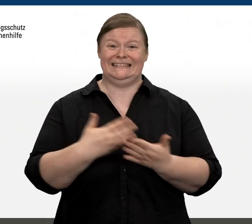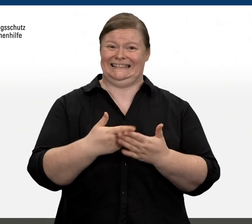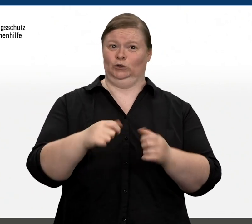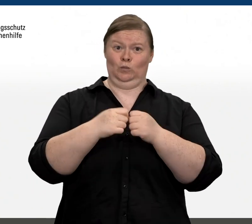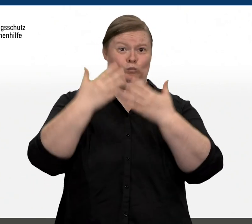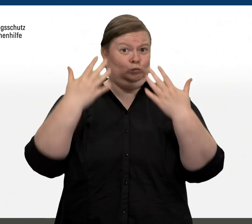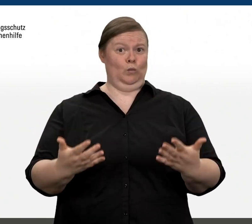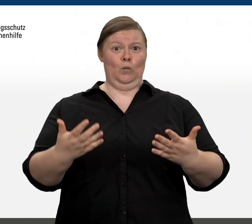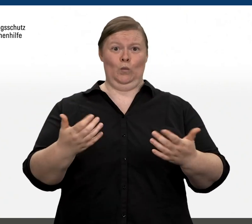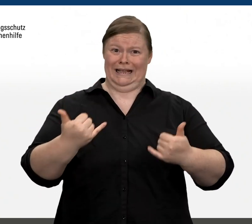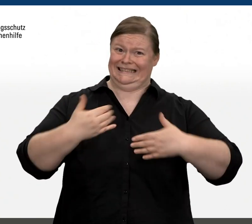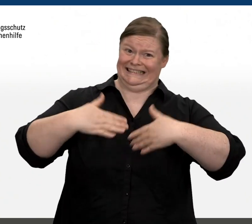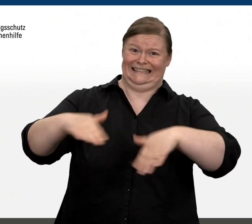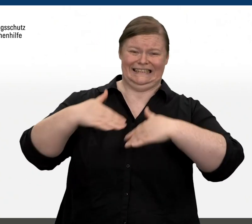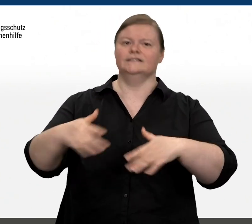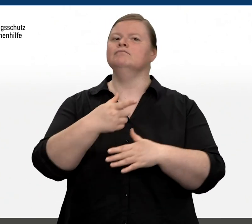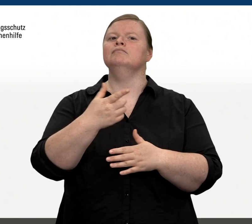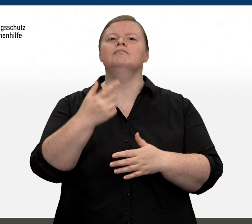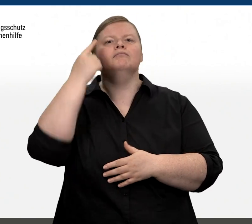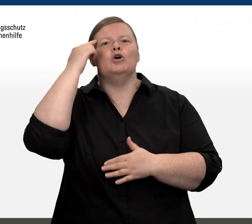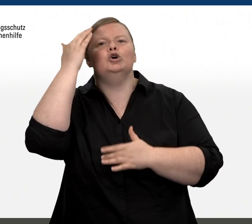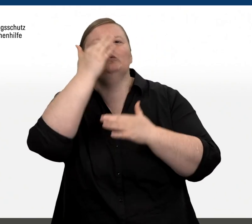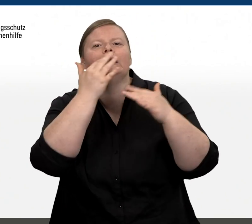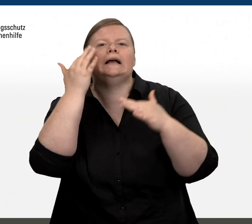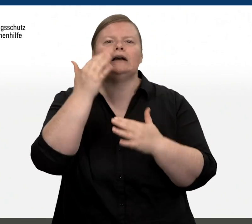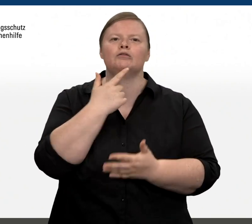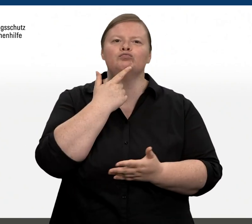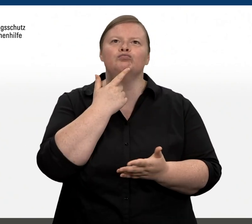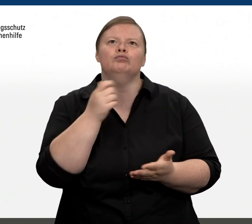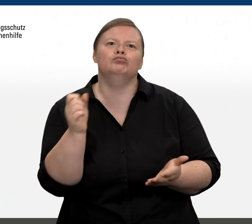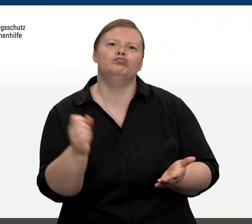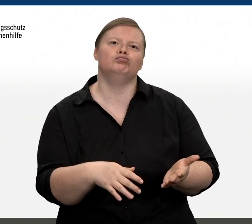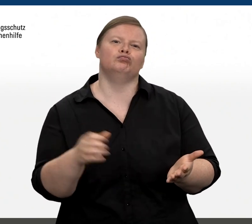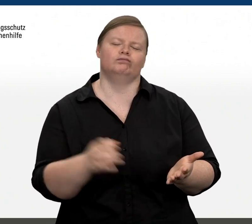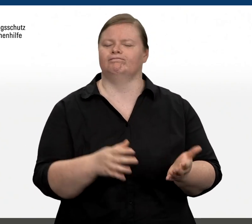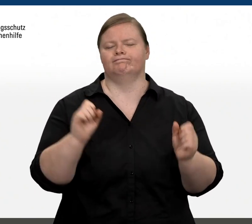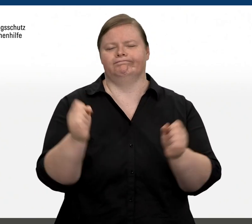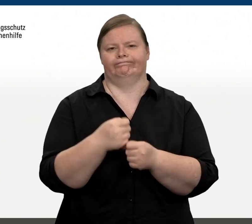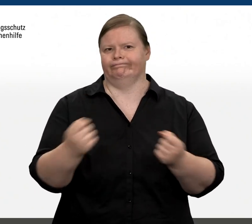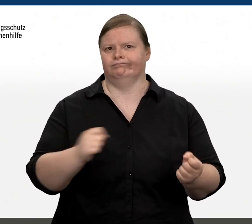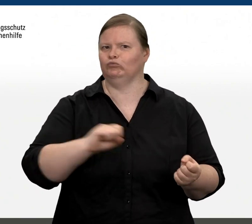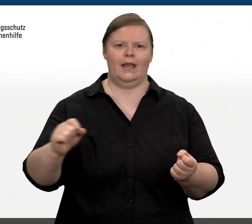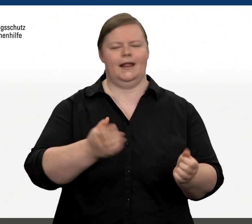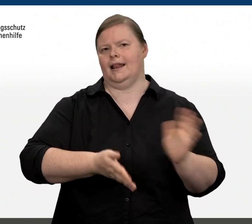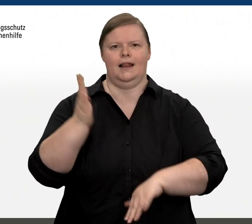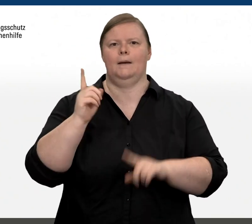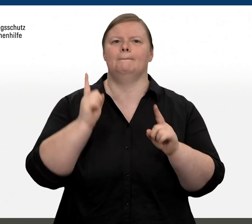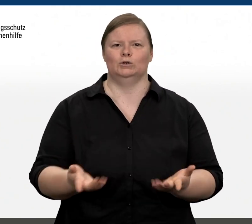Jetzt können Sie nicht lange nachdenken, was Sie mitnehmen sollen.